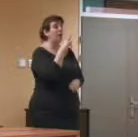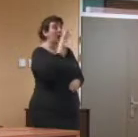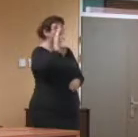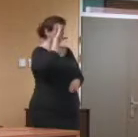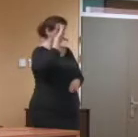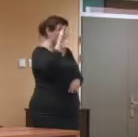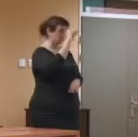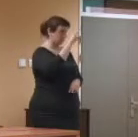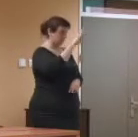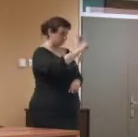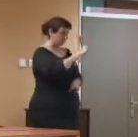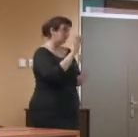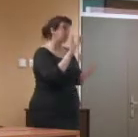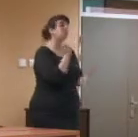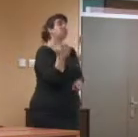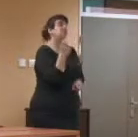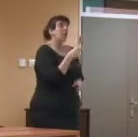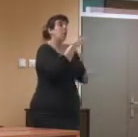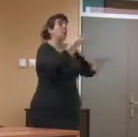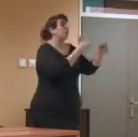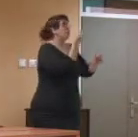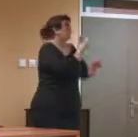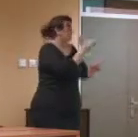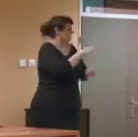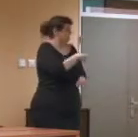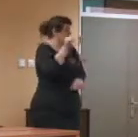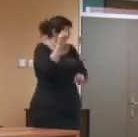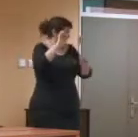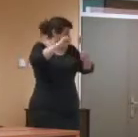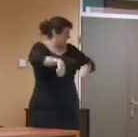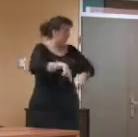si que tienen un valor periodístico enorme, como las de Marcos Benavente,